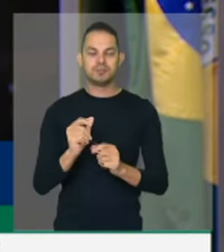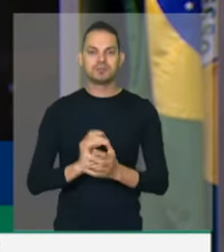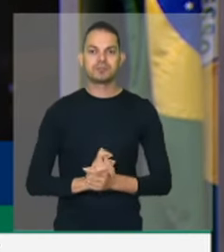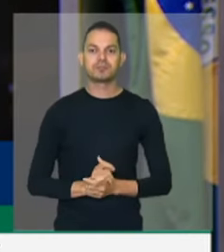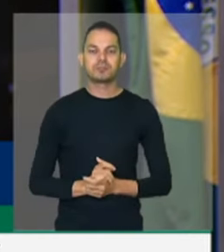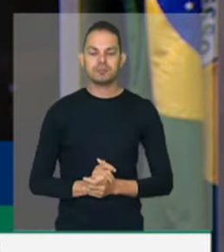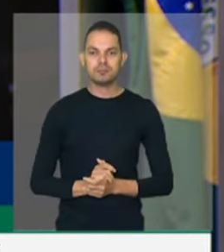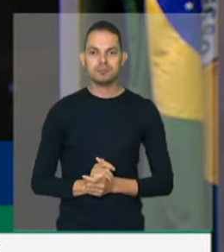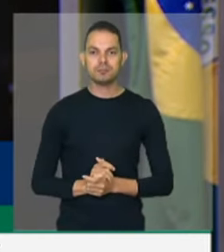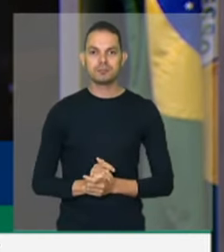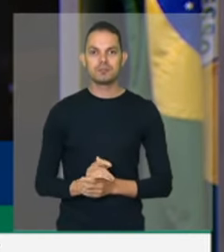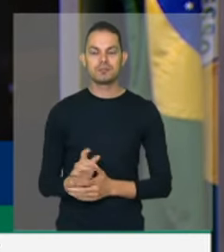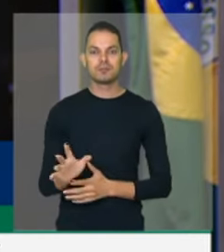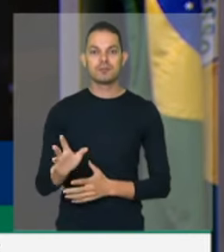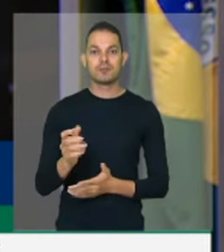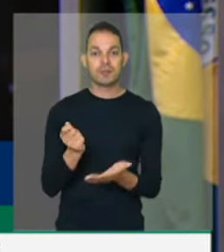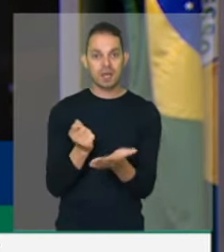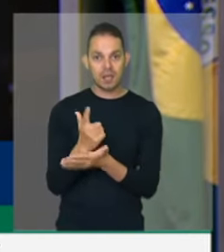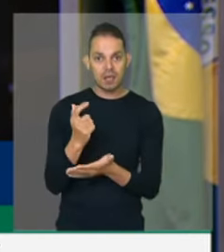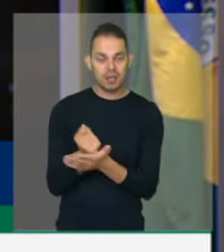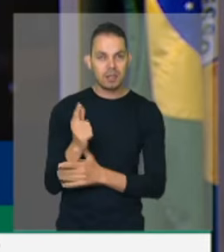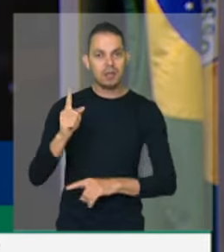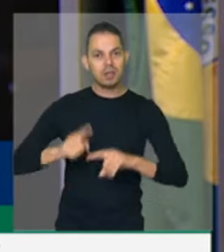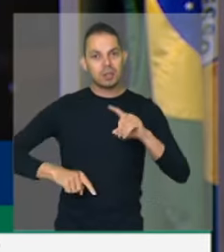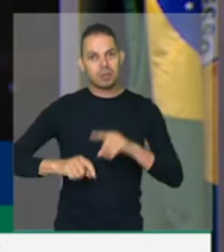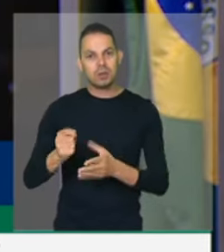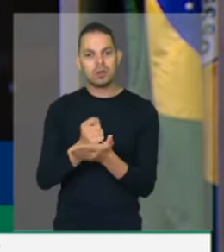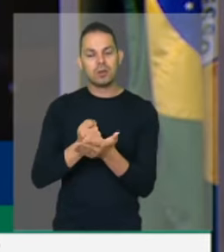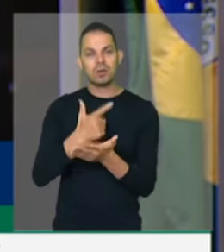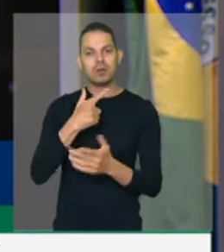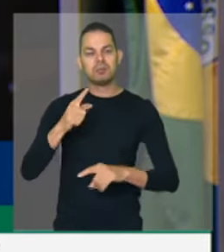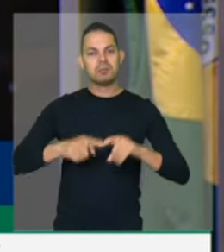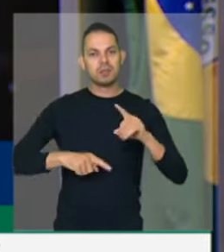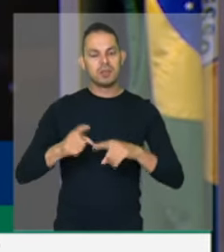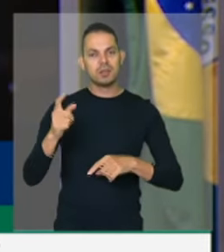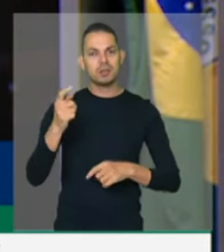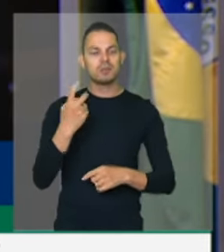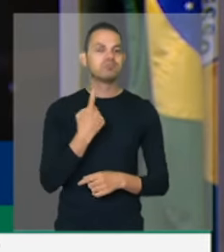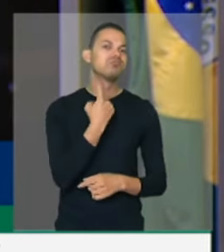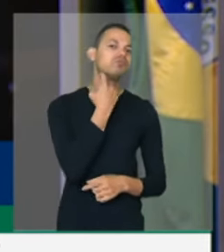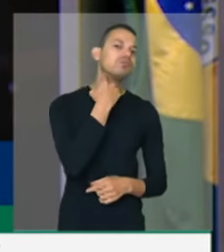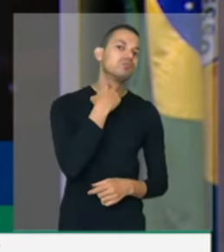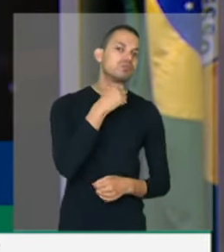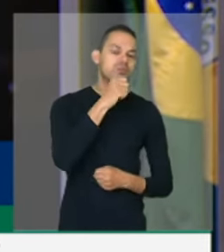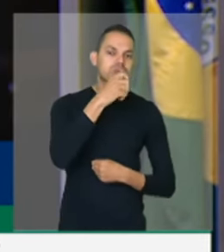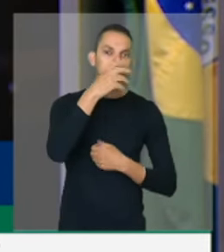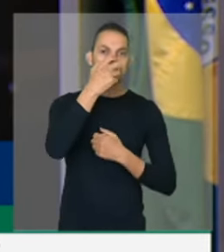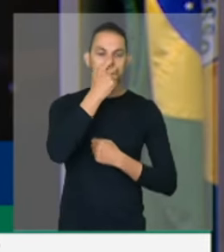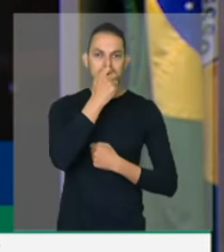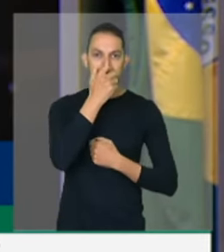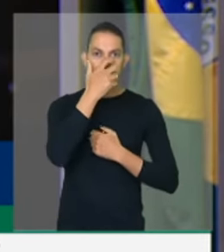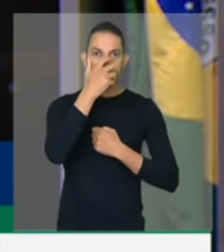MEDICAMENTOS E MATERIAIS DESTINADOS É INTUBAÇÃO E VENTILAÇÃO MECÂNICA DE ACORDO COM AS NECESSIDADES SANITÁRIAS ESPECÍFICAS DE